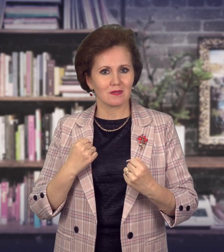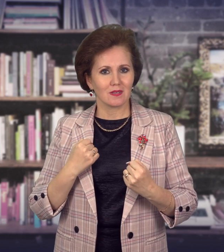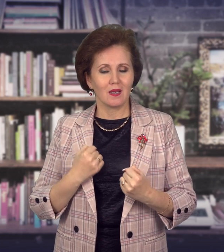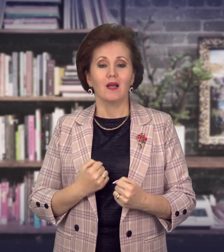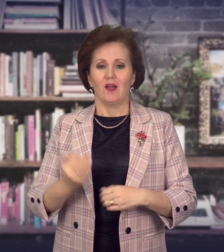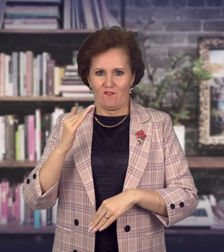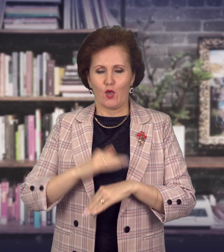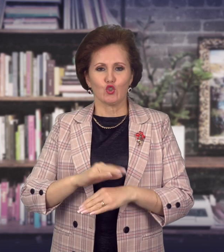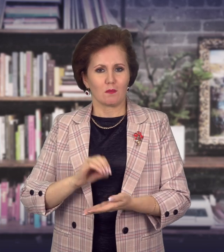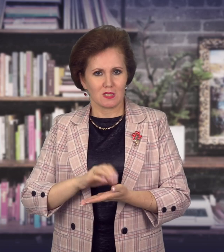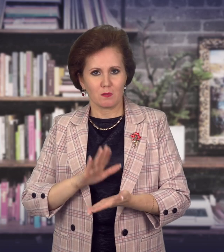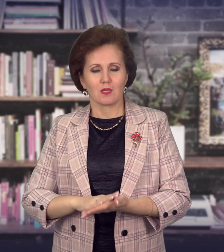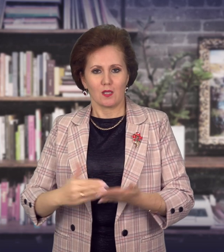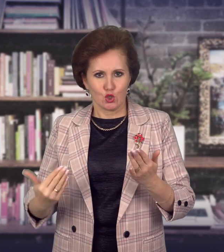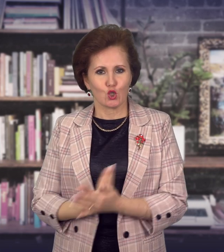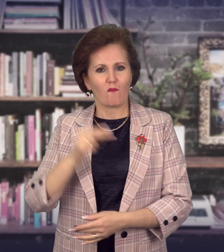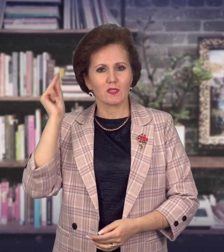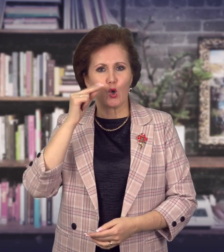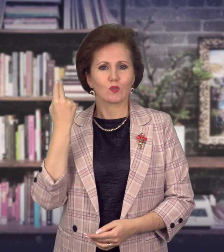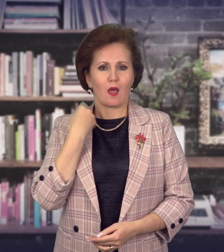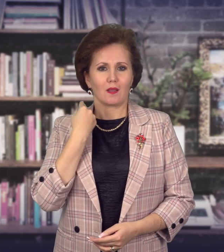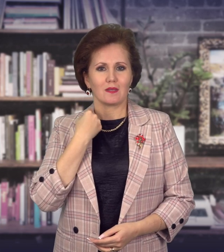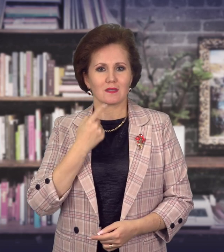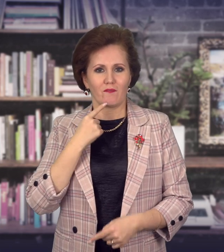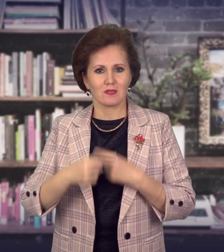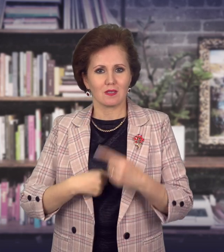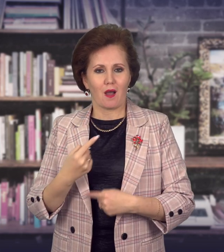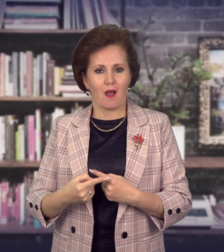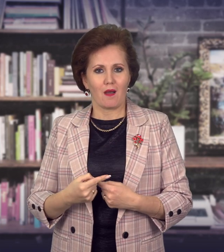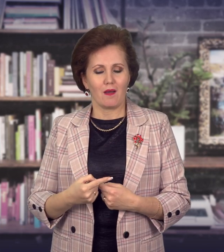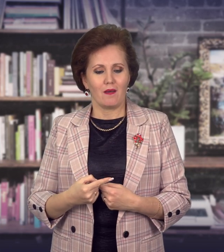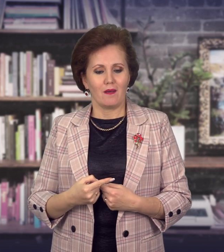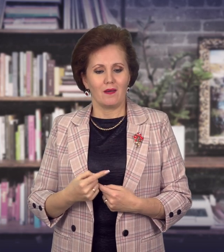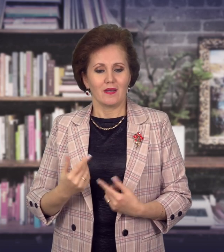Вечером она вновь записалась на курсы английского.